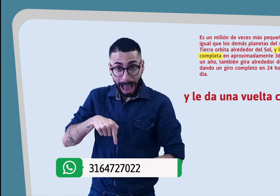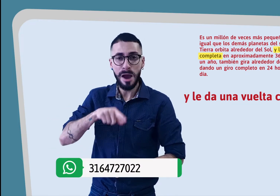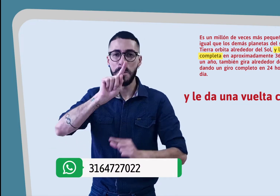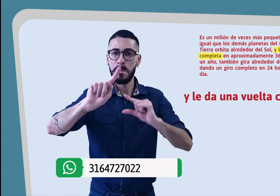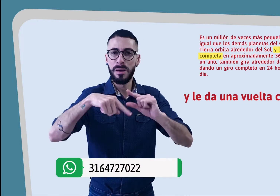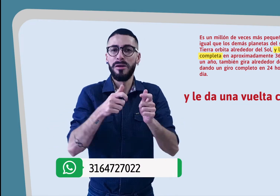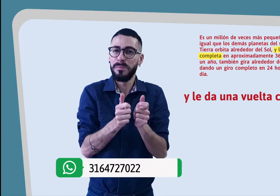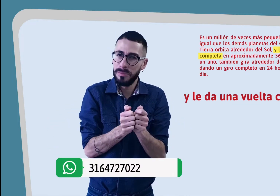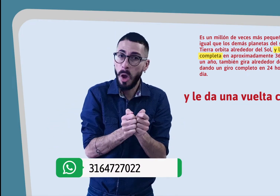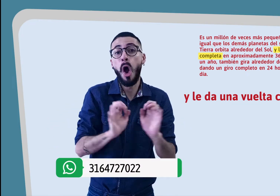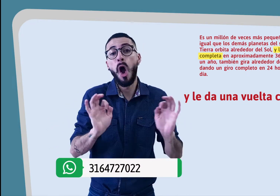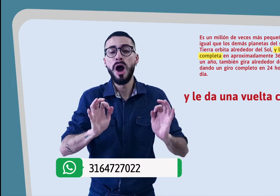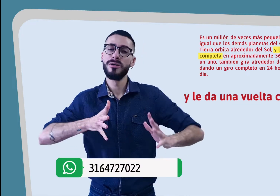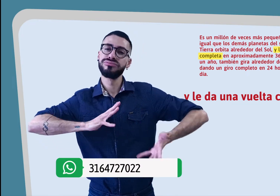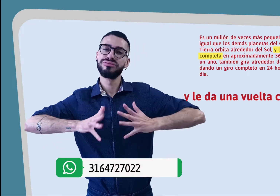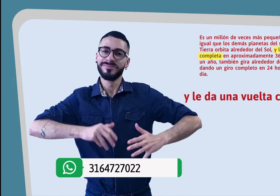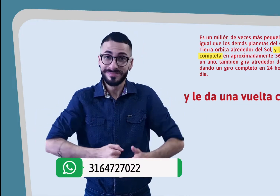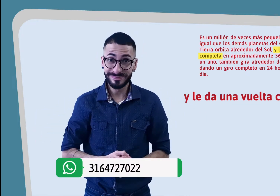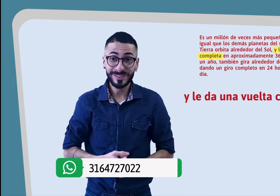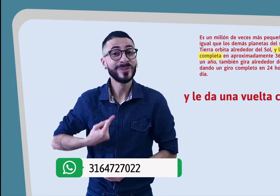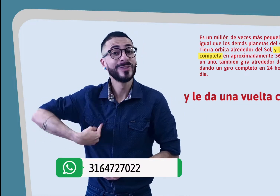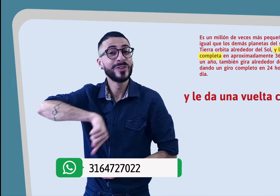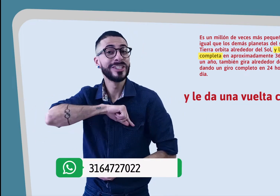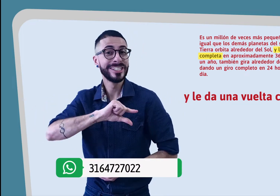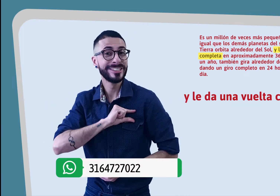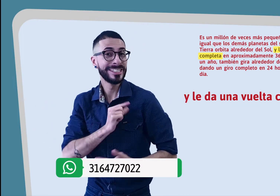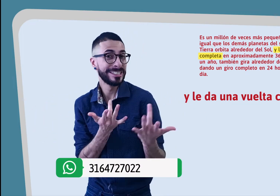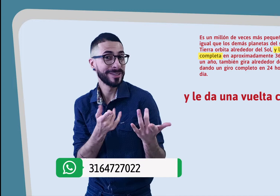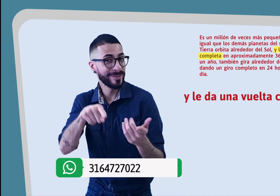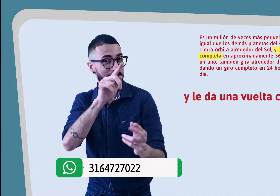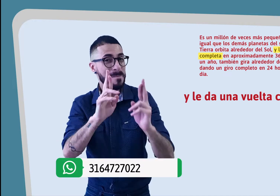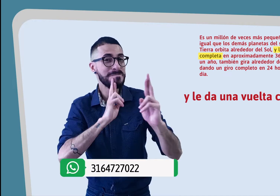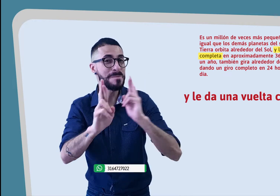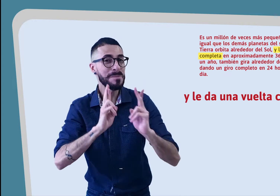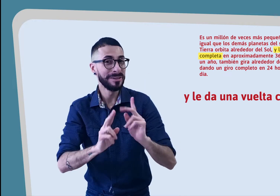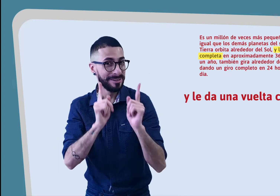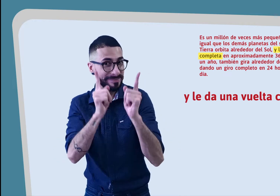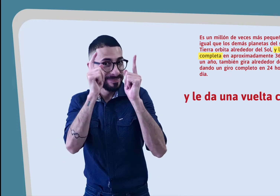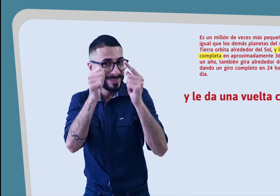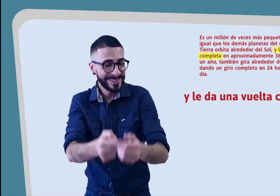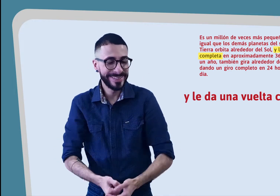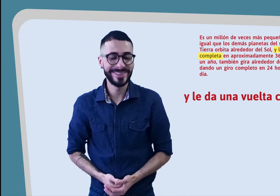Ahí las envían en mensaje de texto o por video en lengua de señas. En el INSOR Educativo esperamos sus respuestas.